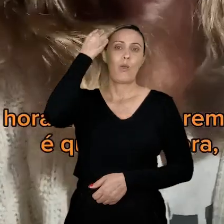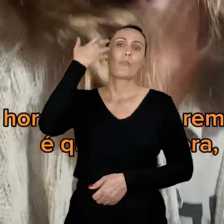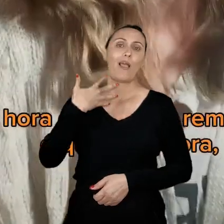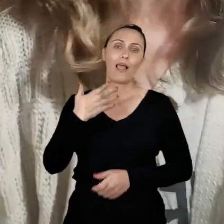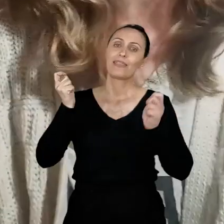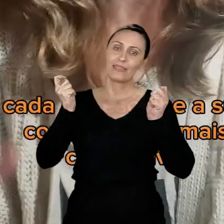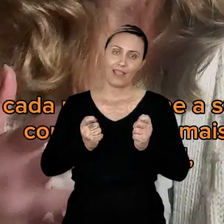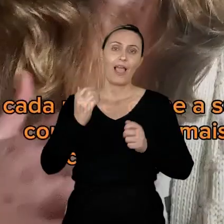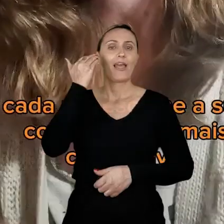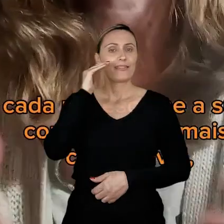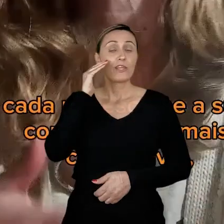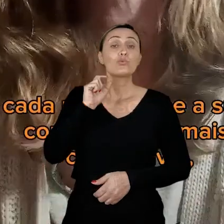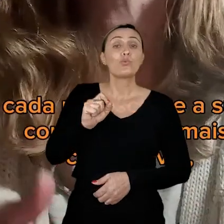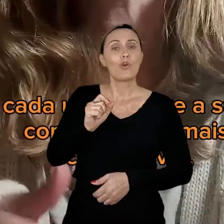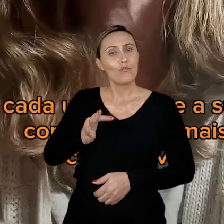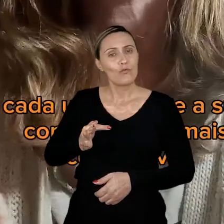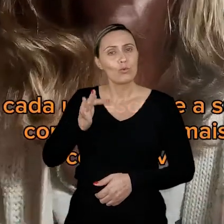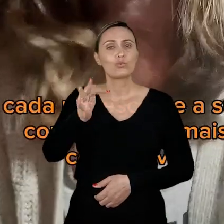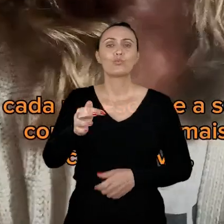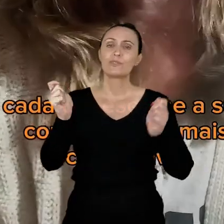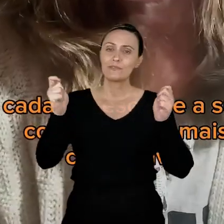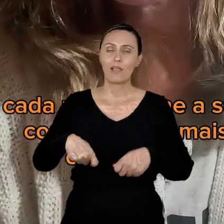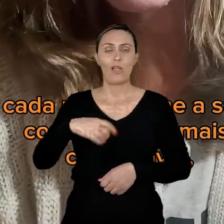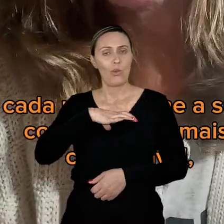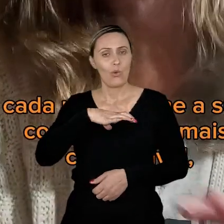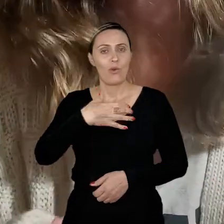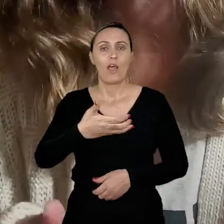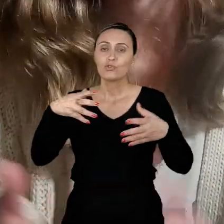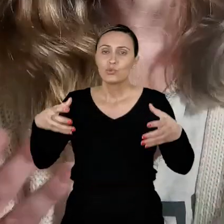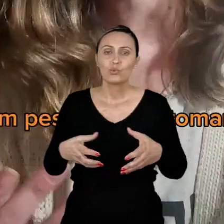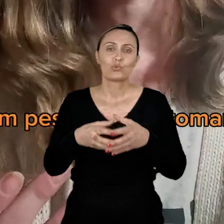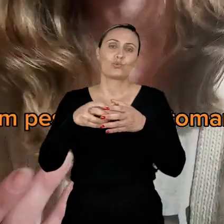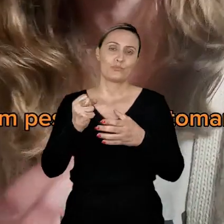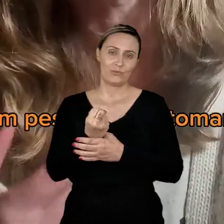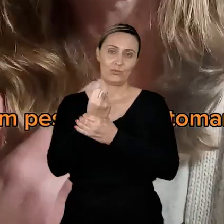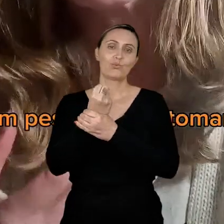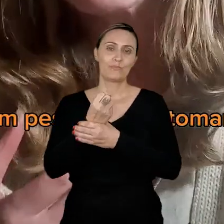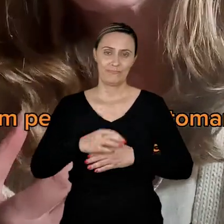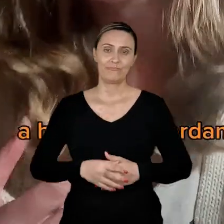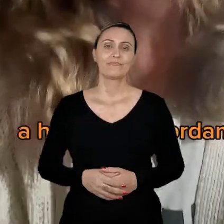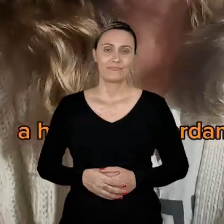onde a coragem e a solidariedade definem a coletividade. Minha jornada